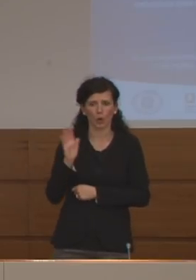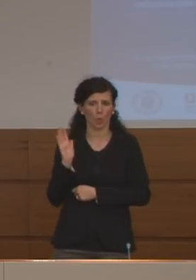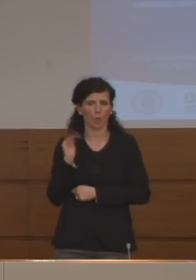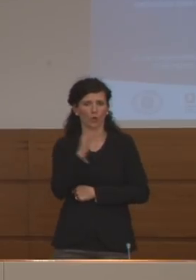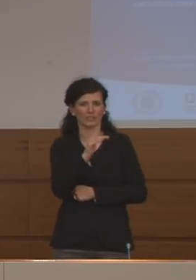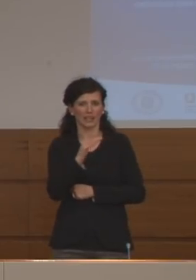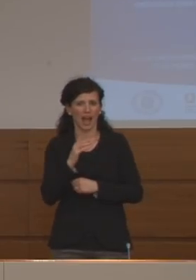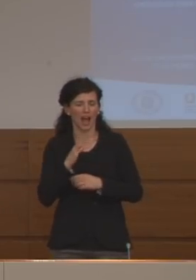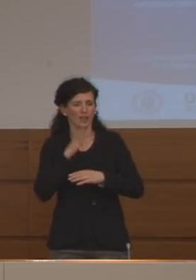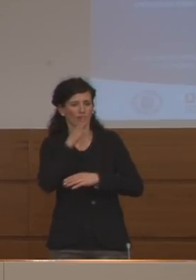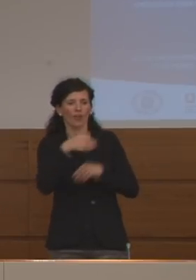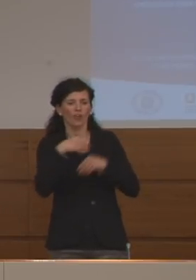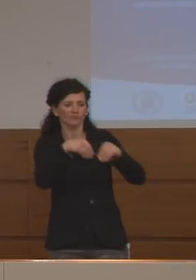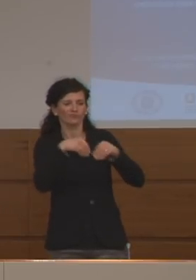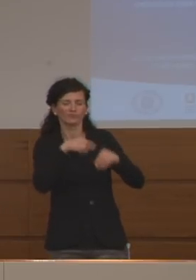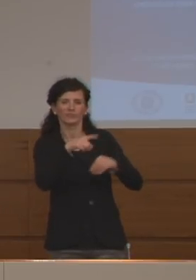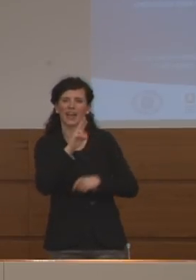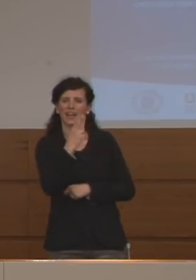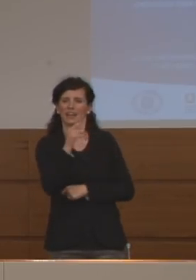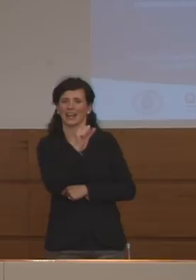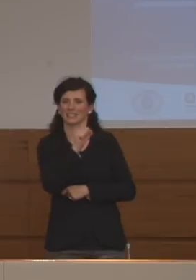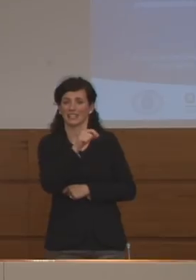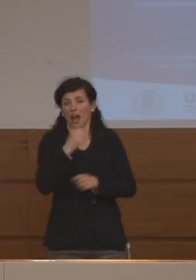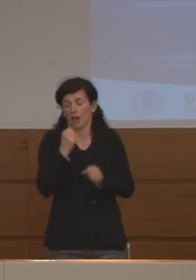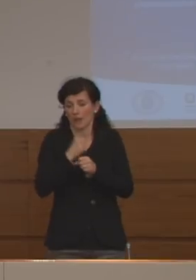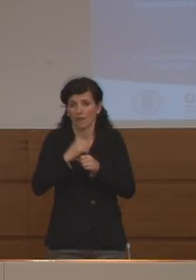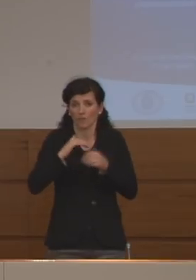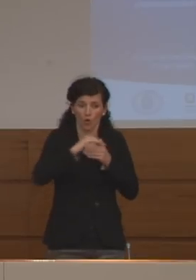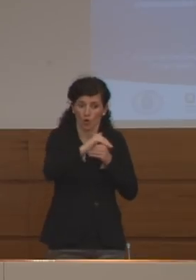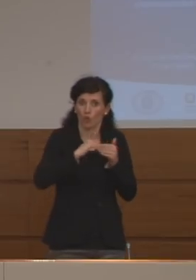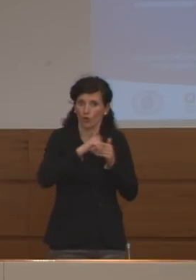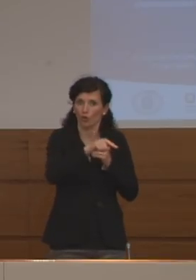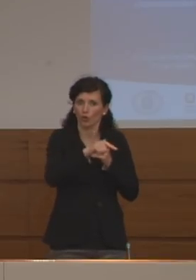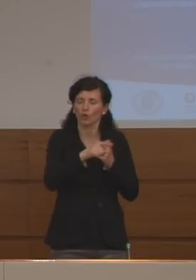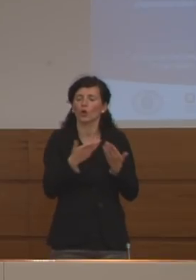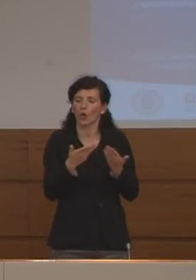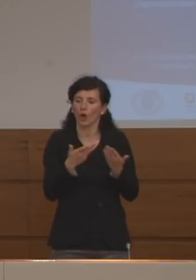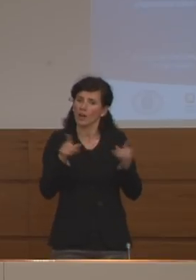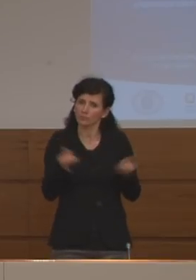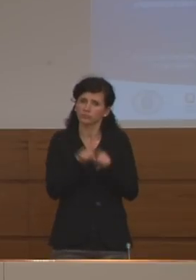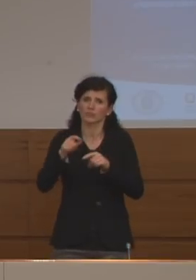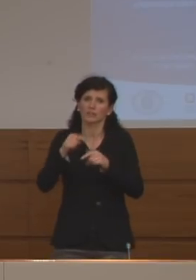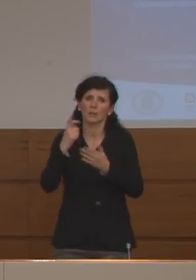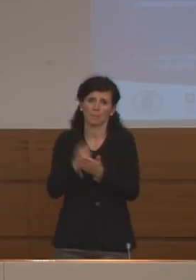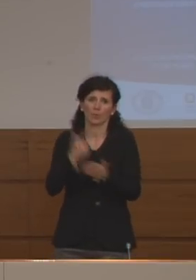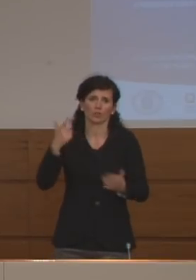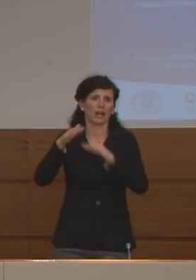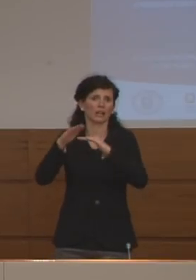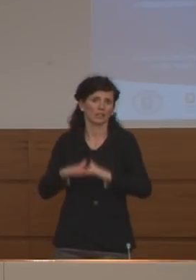Ahimè questo lo devo citare con rammarico ma così è.